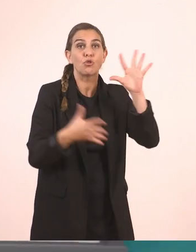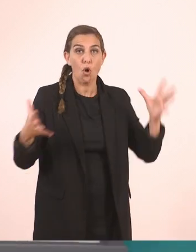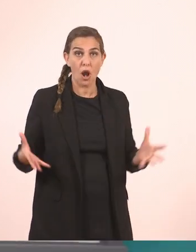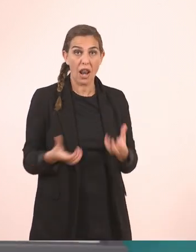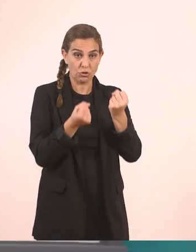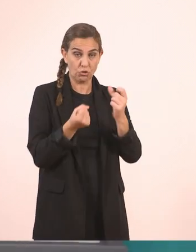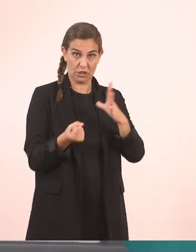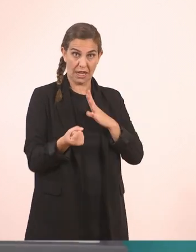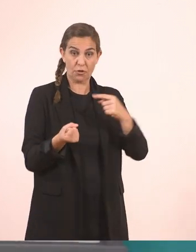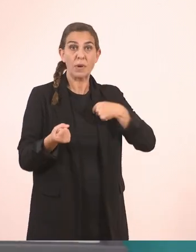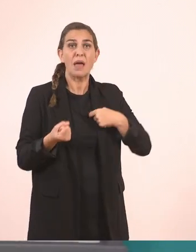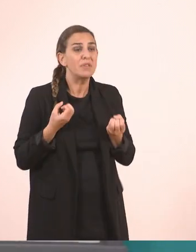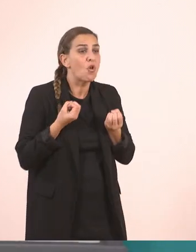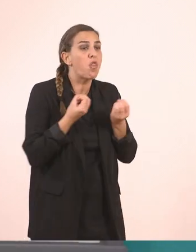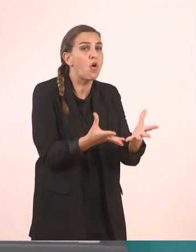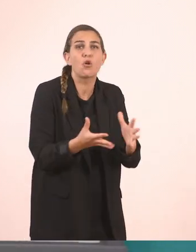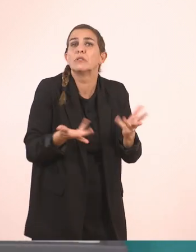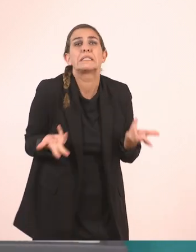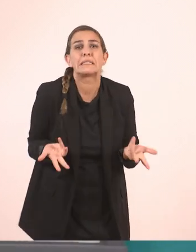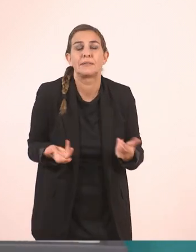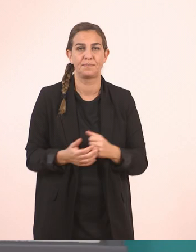Εδώ βλέπουμε λοιπόν, στην όμορφη αυτή εικόνα της γέννησης,